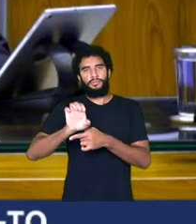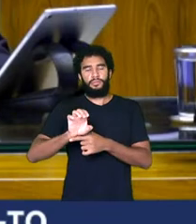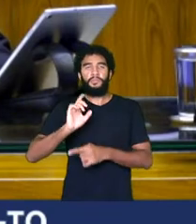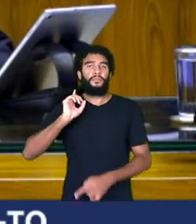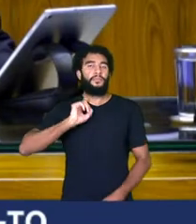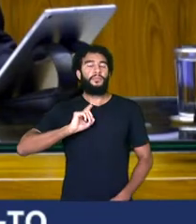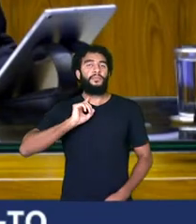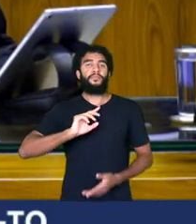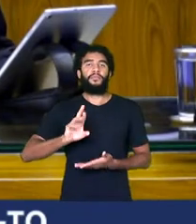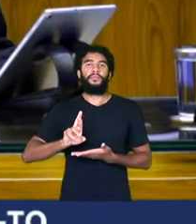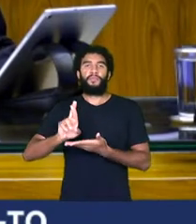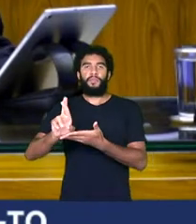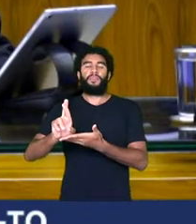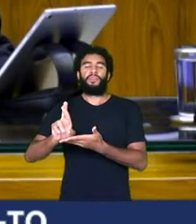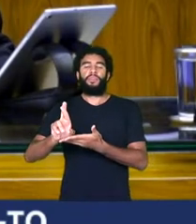TAMBÉM E REPRESENTO O ESTADO